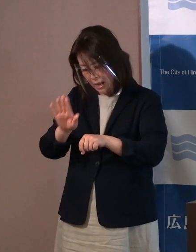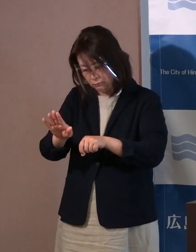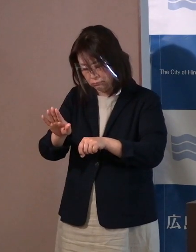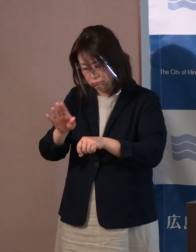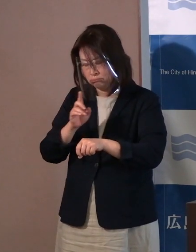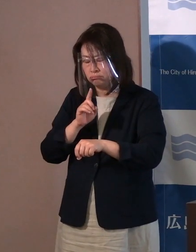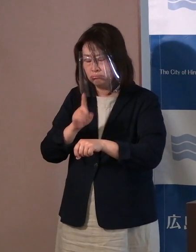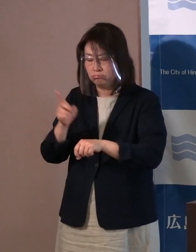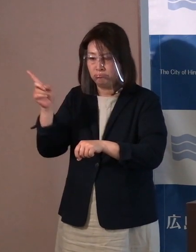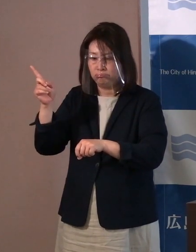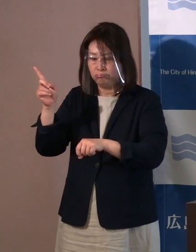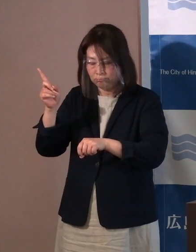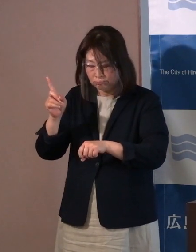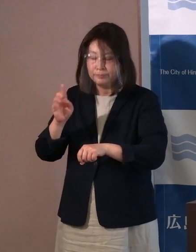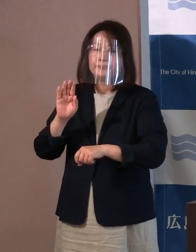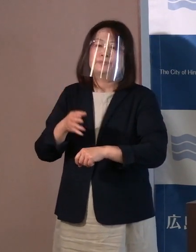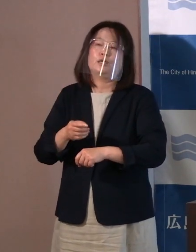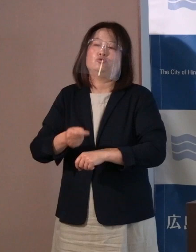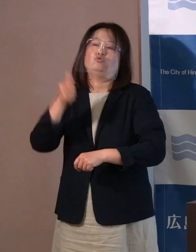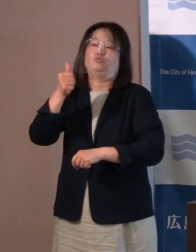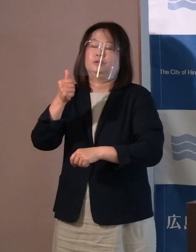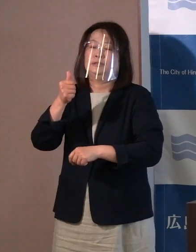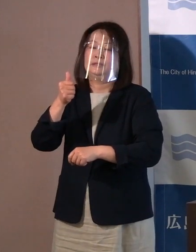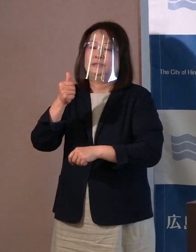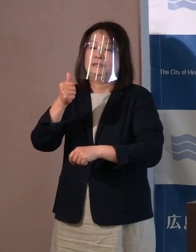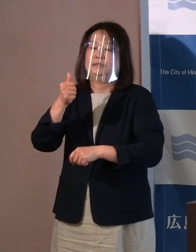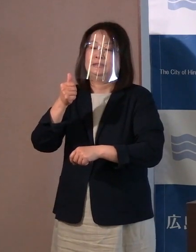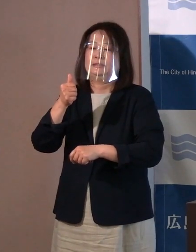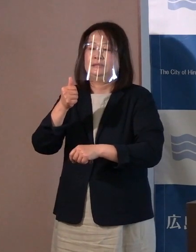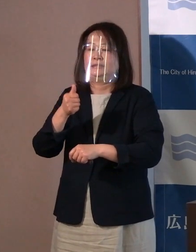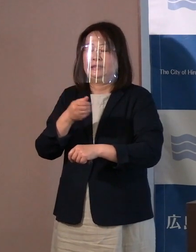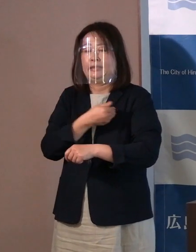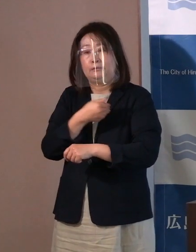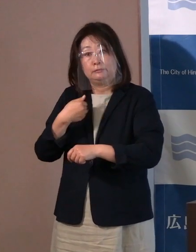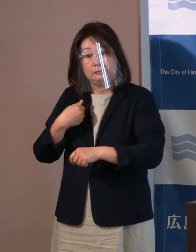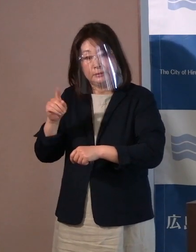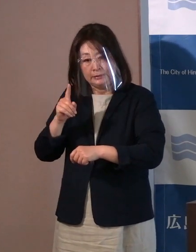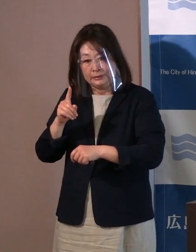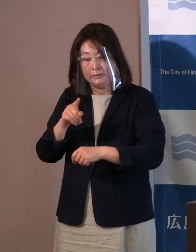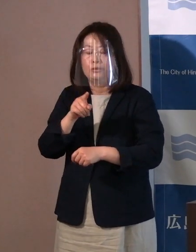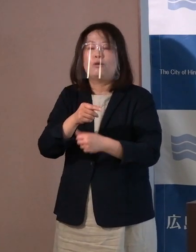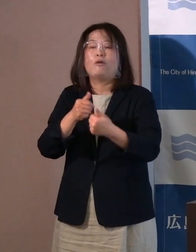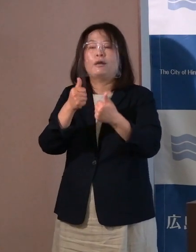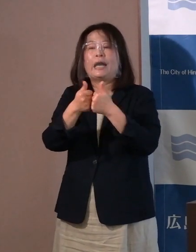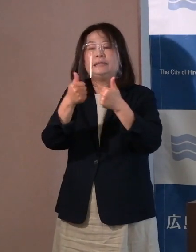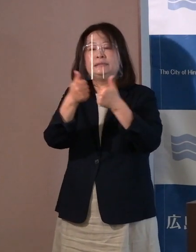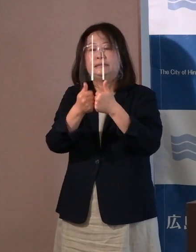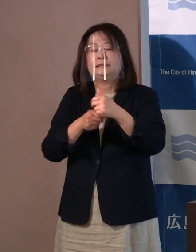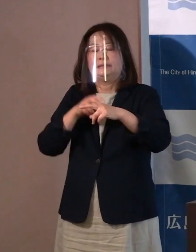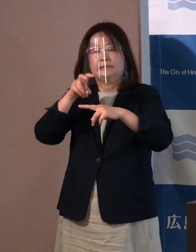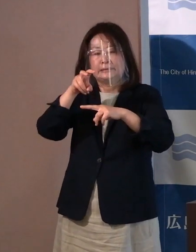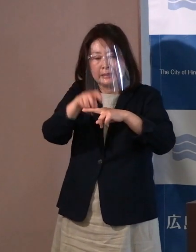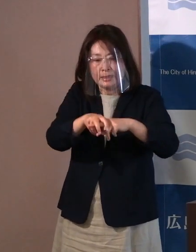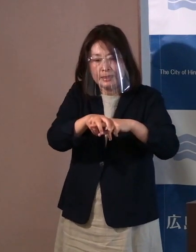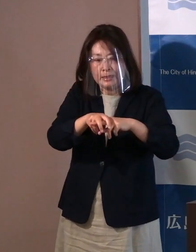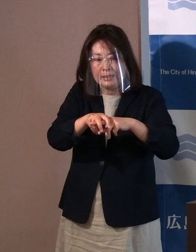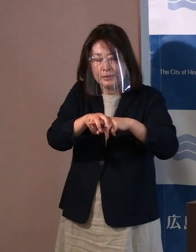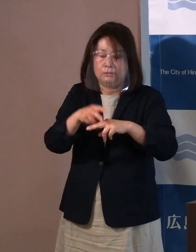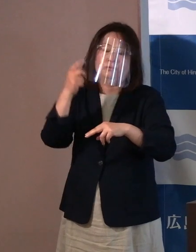であれば､すぐにできることは､ まずは締約国会議に 参加するということだというふうに思います｡